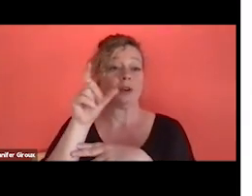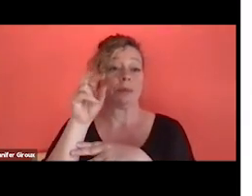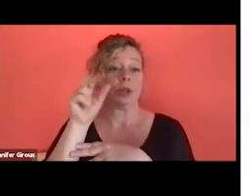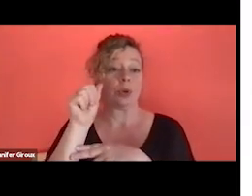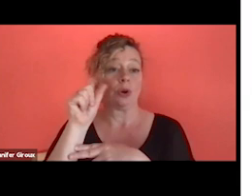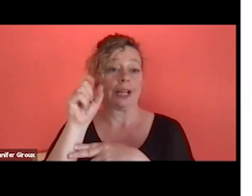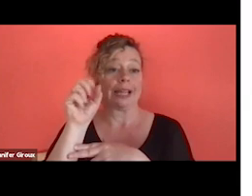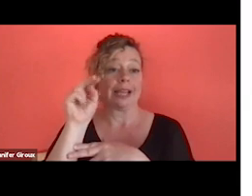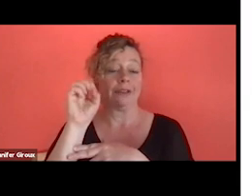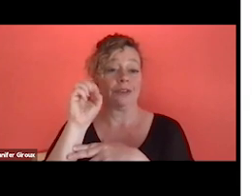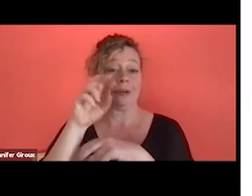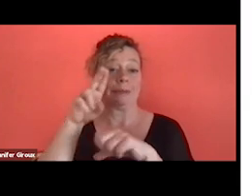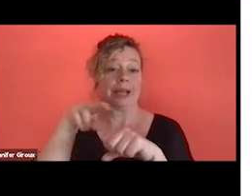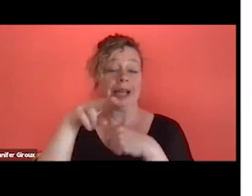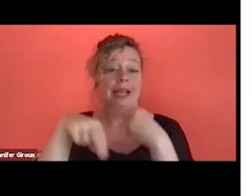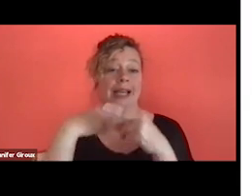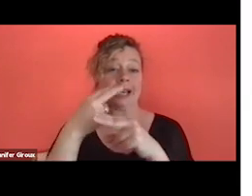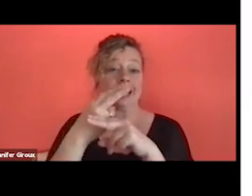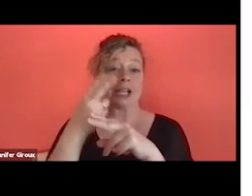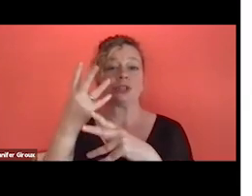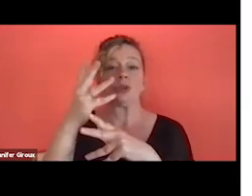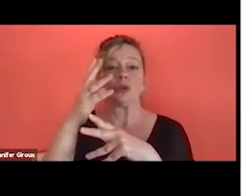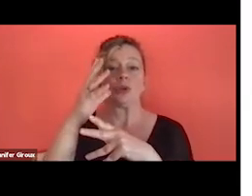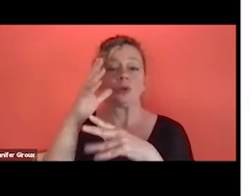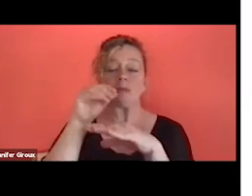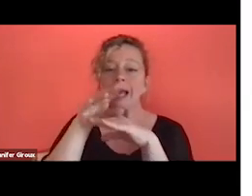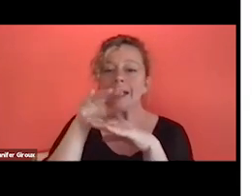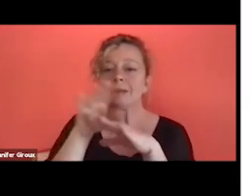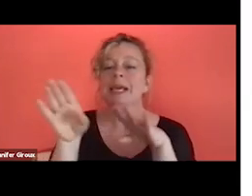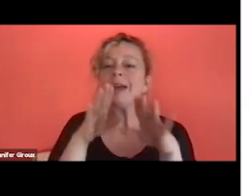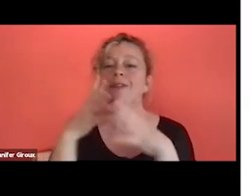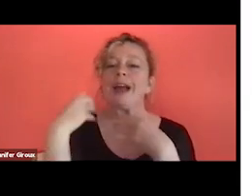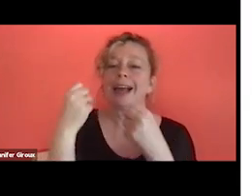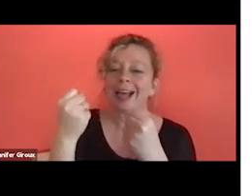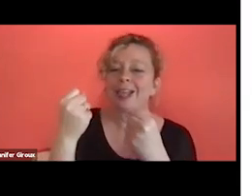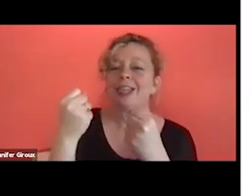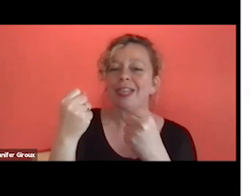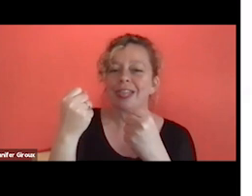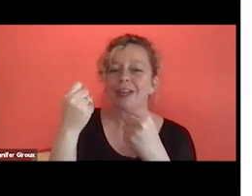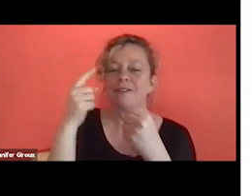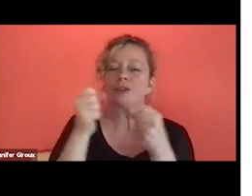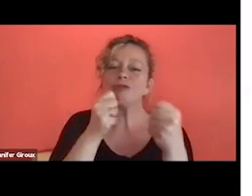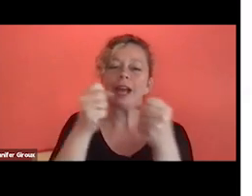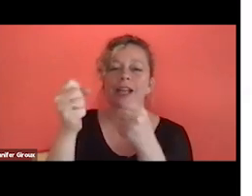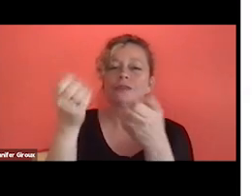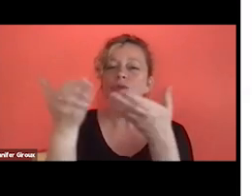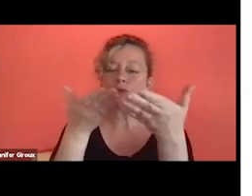del Consejo Nacional para la Salud del Comportamiento sobre las estrategias de bienestar y resiliencia para los proveedores de servicios.